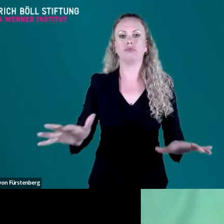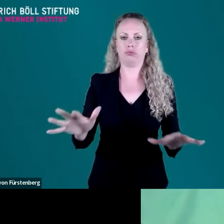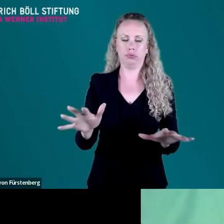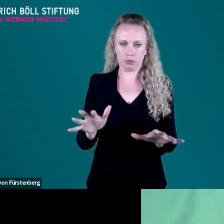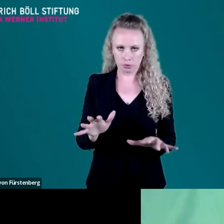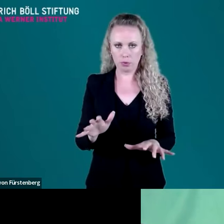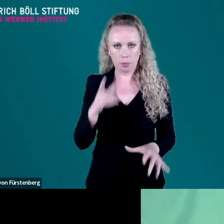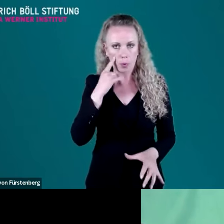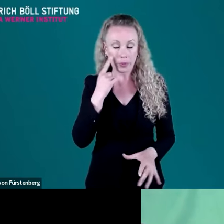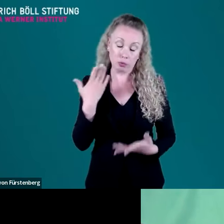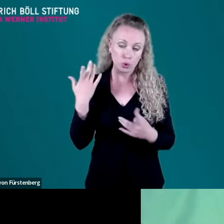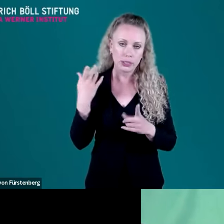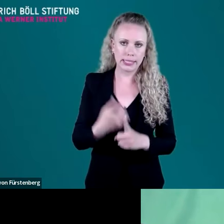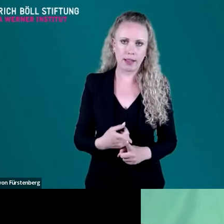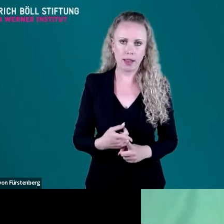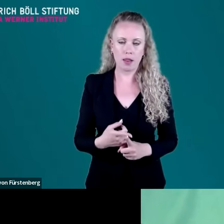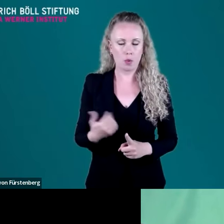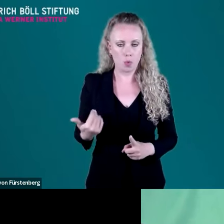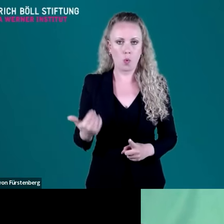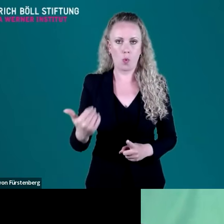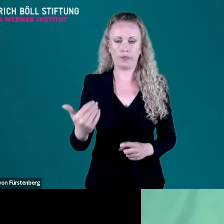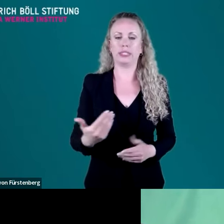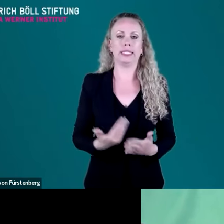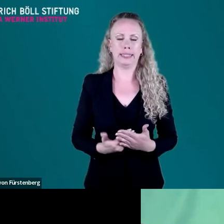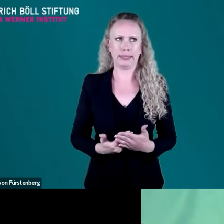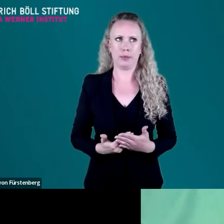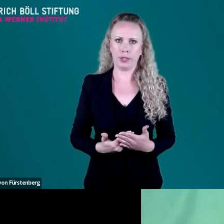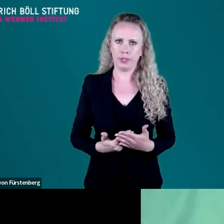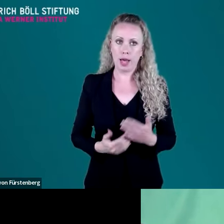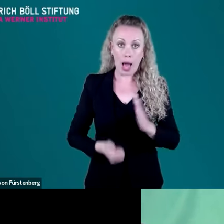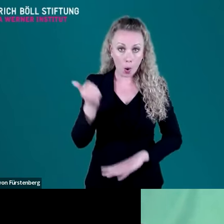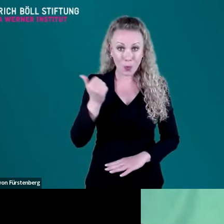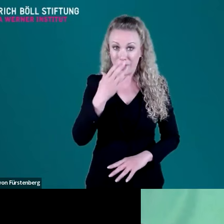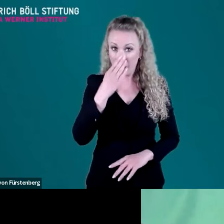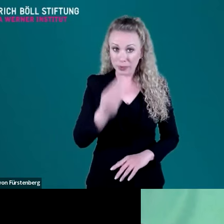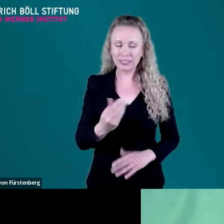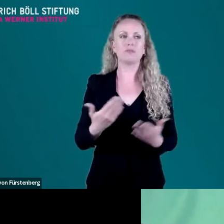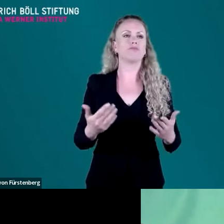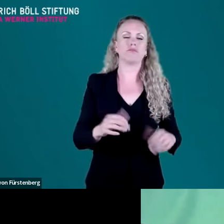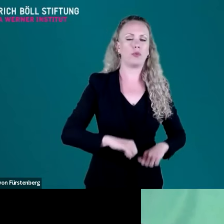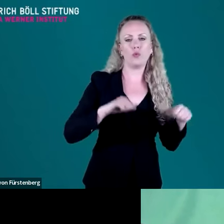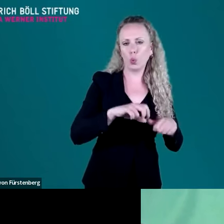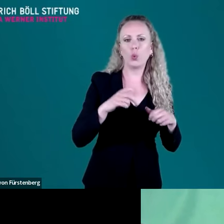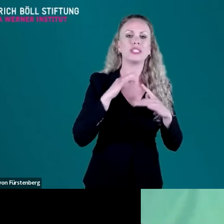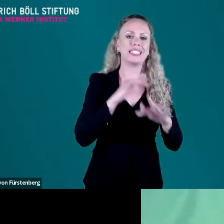Da geht es dann eigentlich gar nicht in erster Linie um, was weiß ich, Frühsexualisierung oder um Geschlecht, sondern es geht darum,